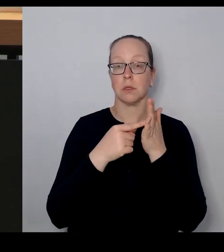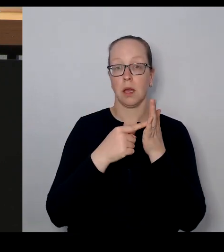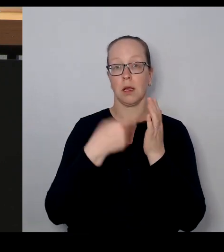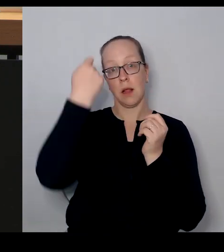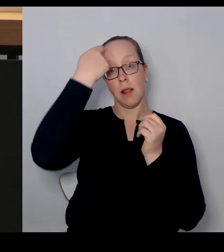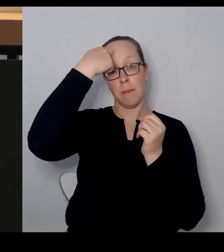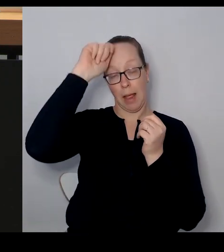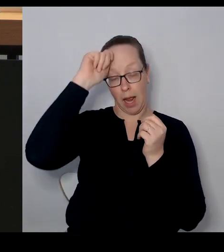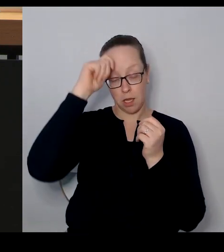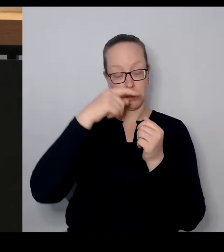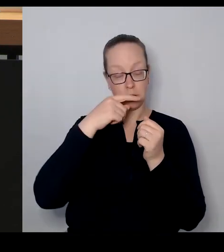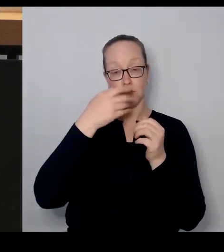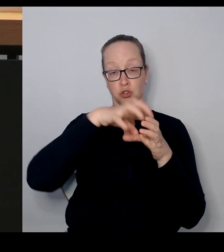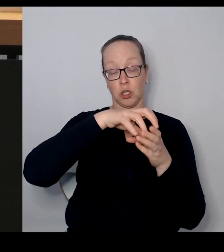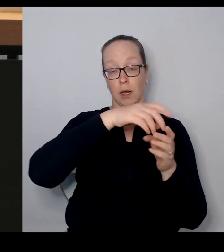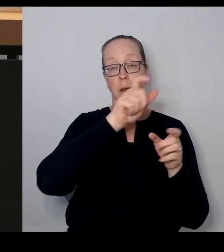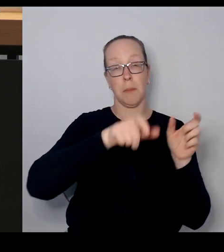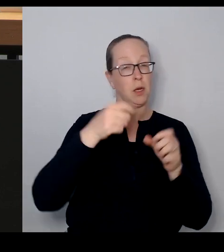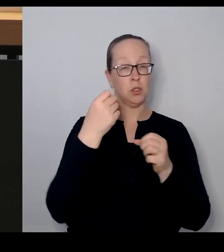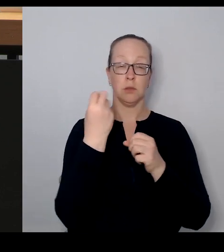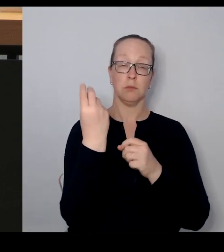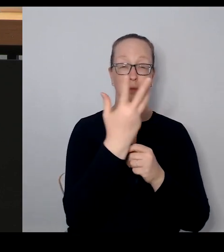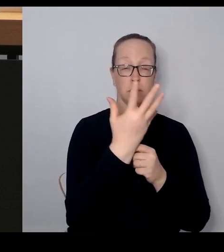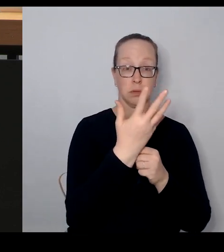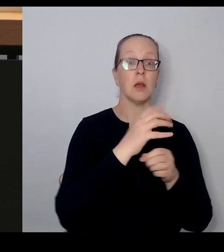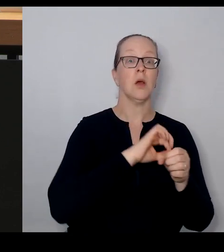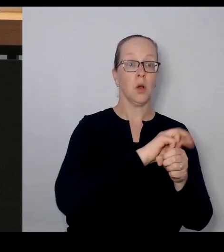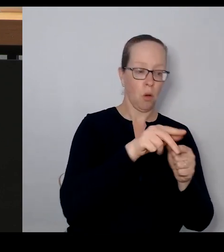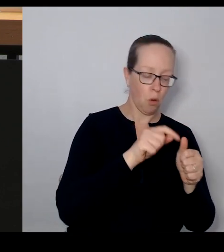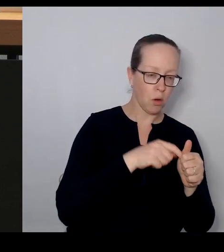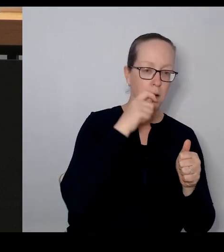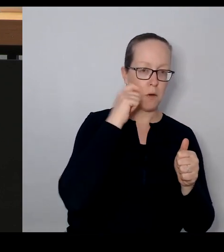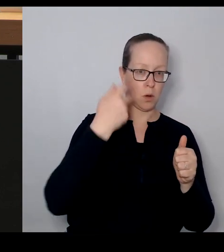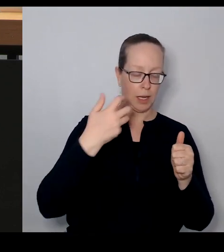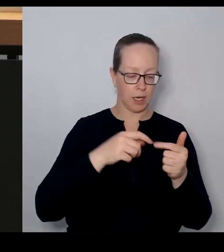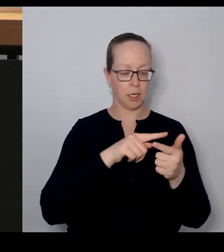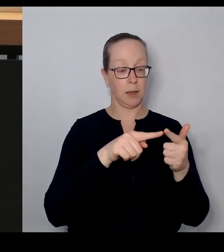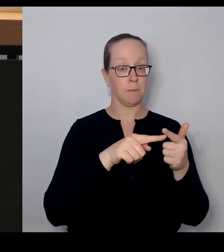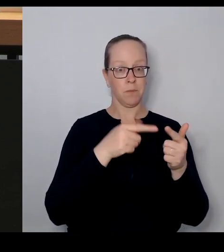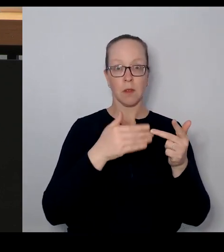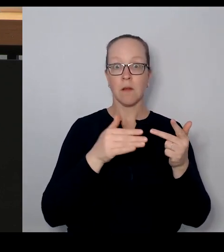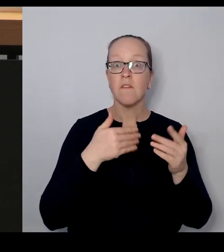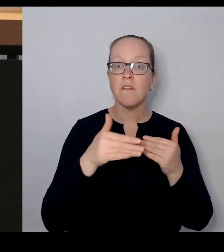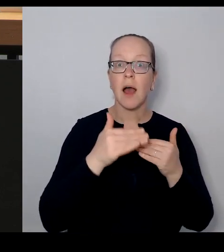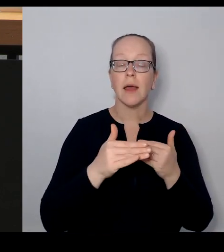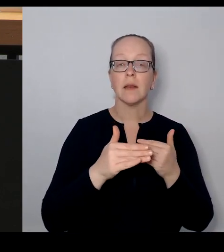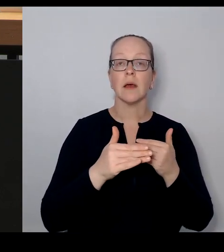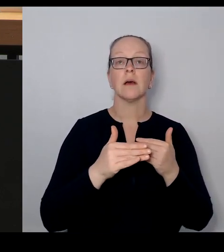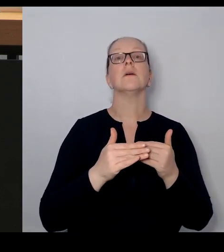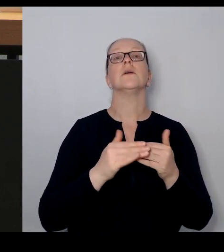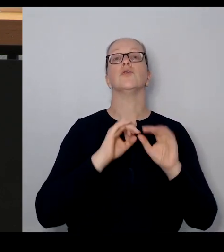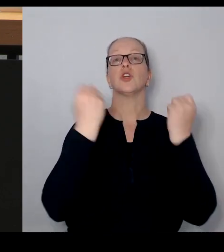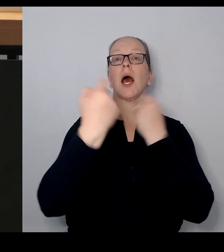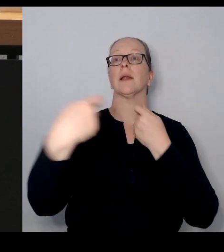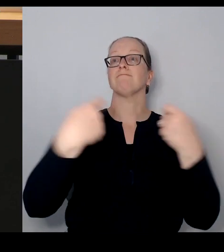staatliche Hilfen angewiesen sind und dass natürlich auch noch mal eine Herausforderung für die öffentlichen Haushalte gewesen ist und ist.